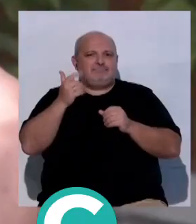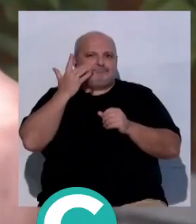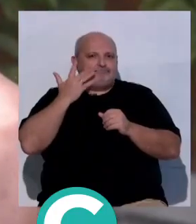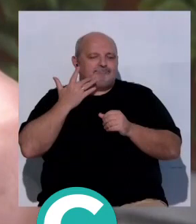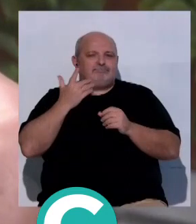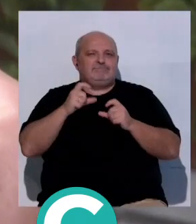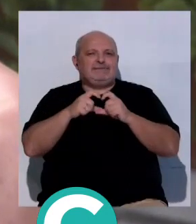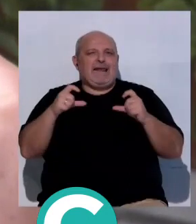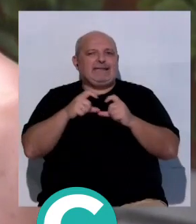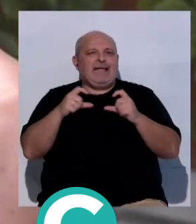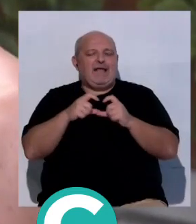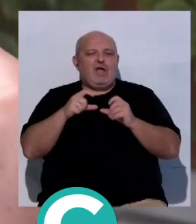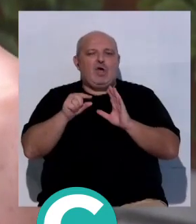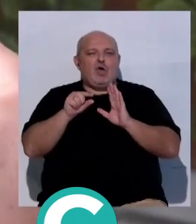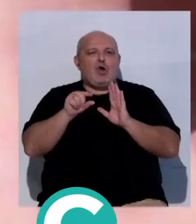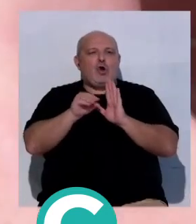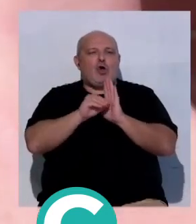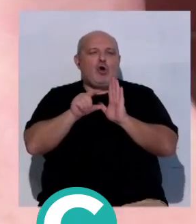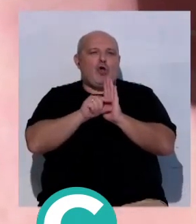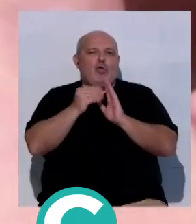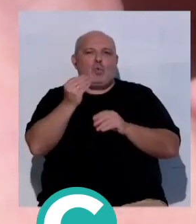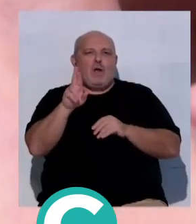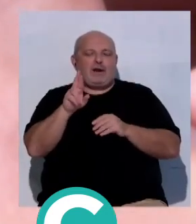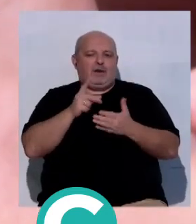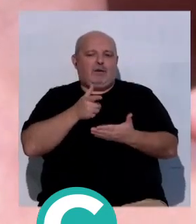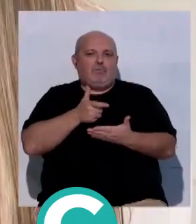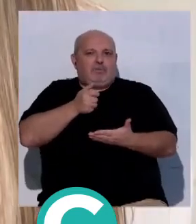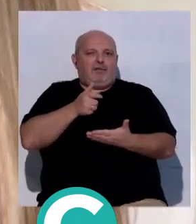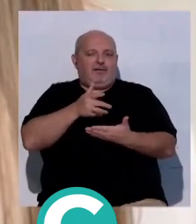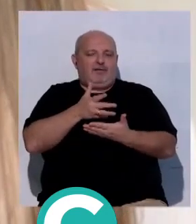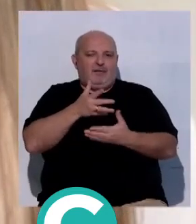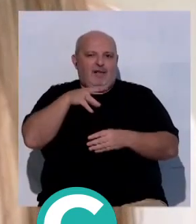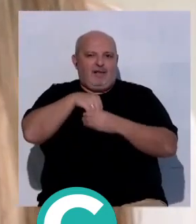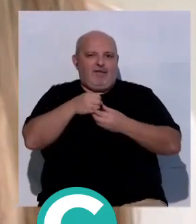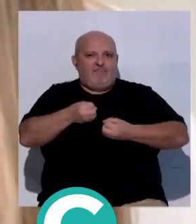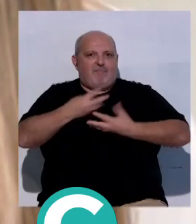tarjetas que contienen un código QR que da acceso a toda la información aún así pese a presentar la